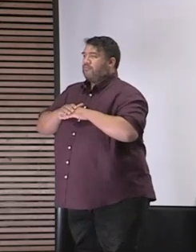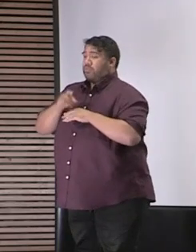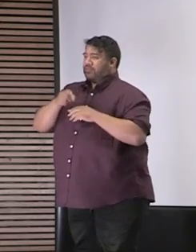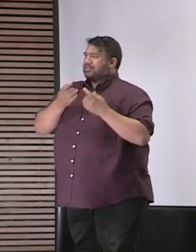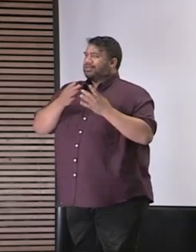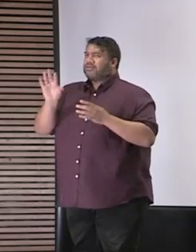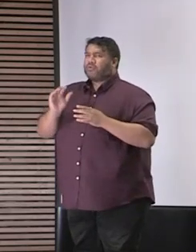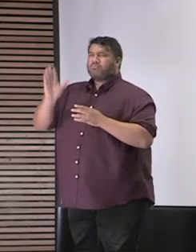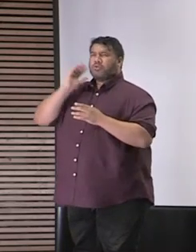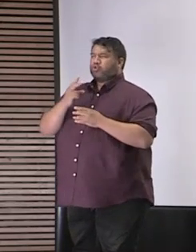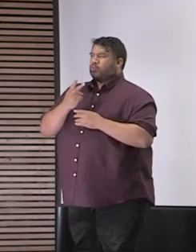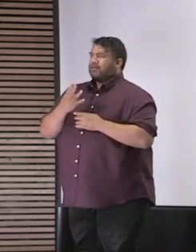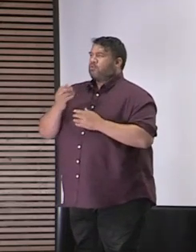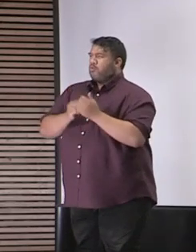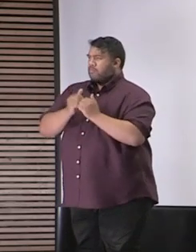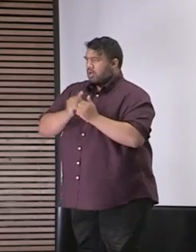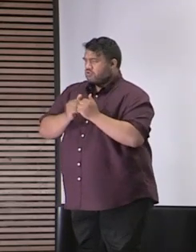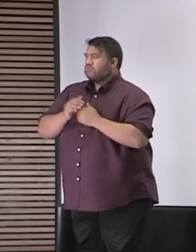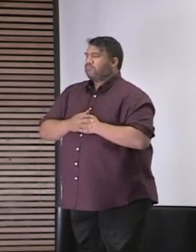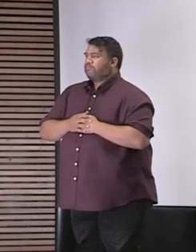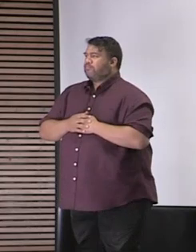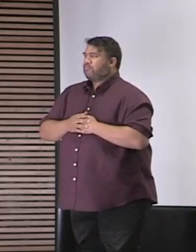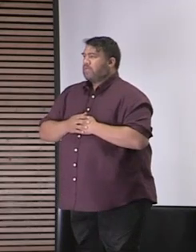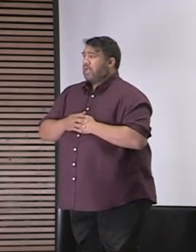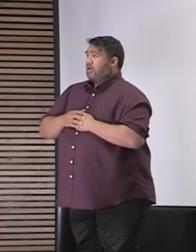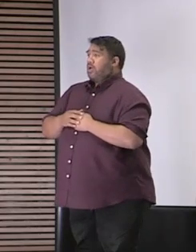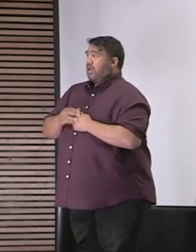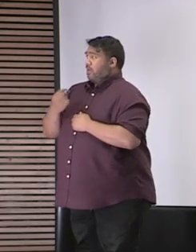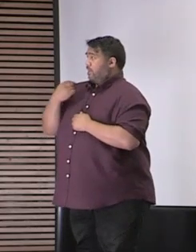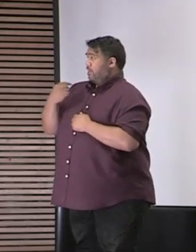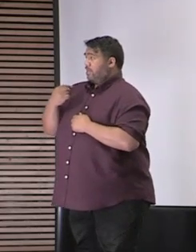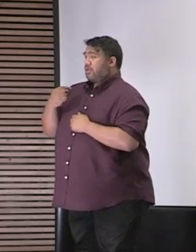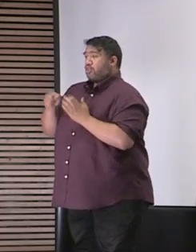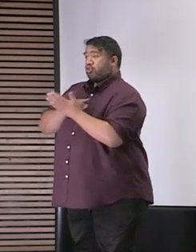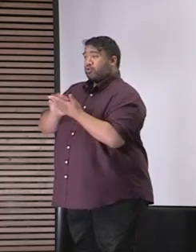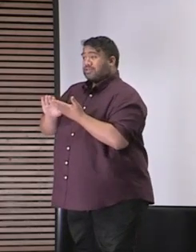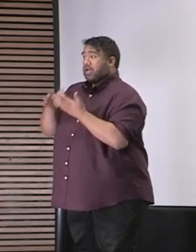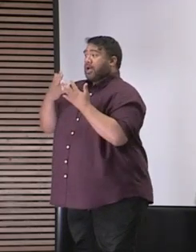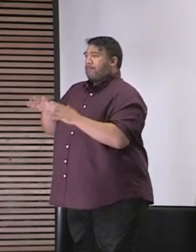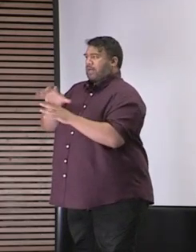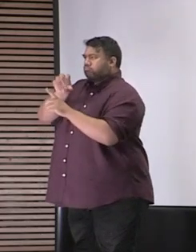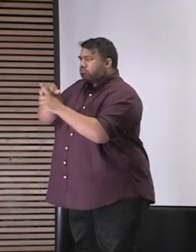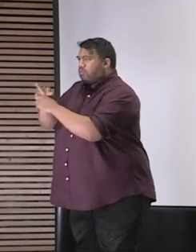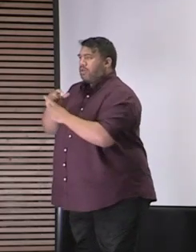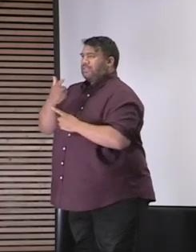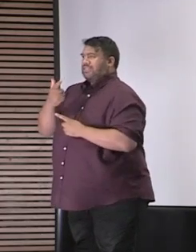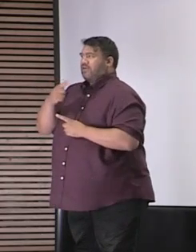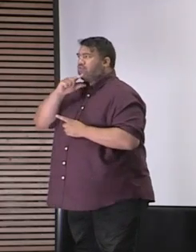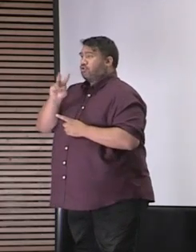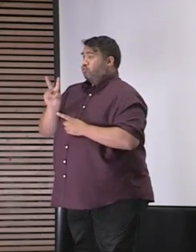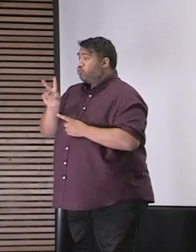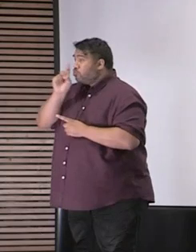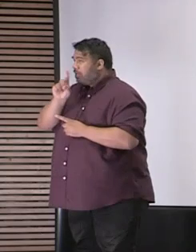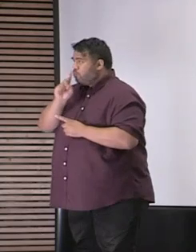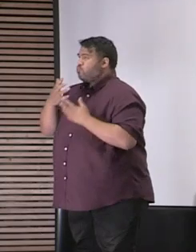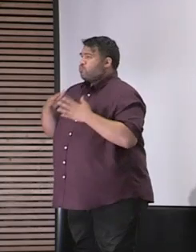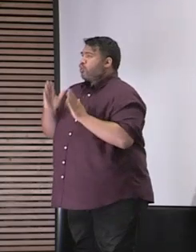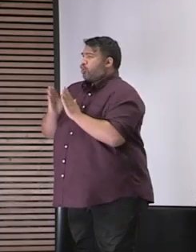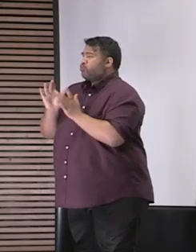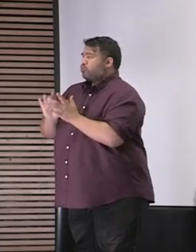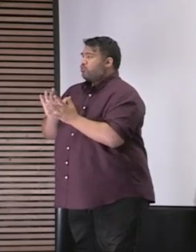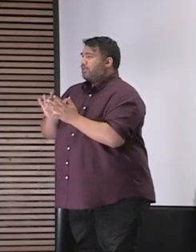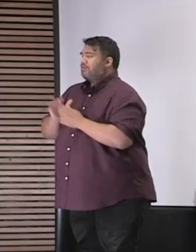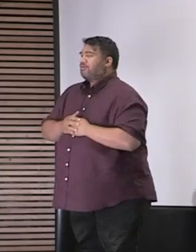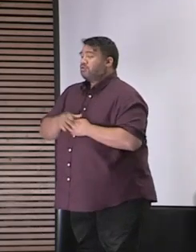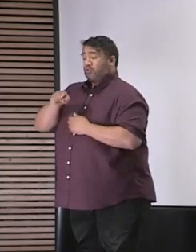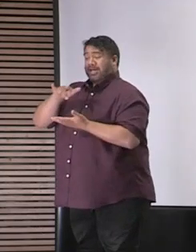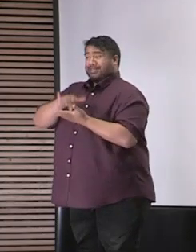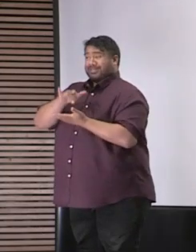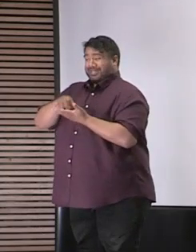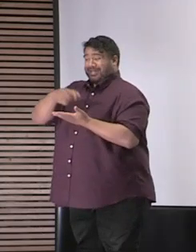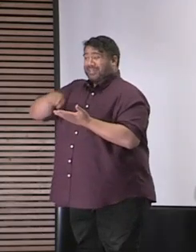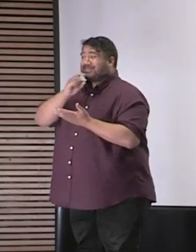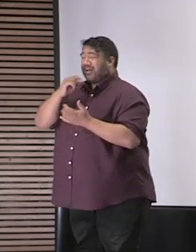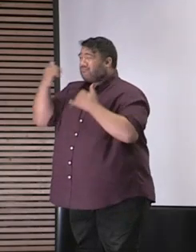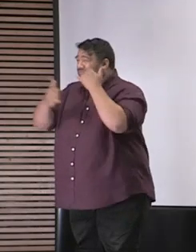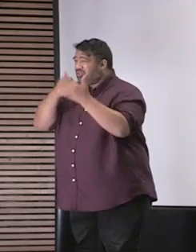nuestro Servicio Nacional de